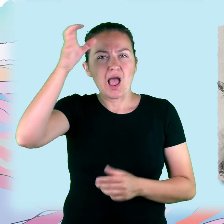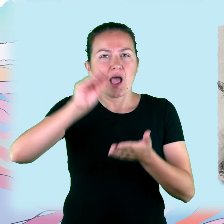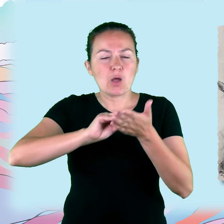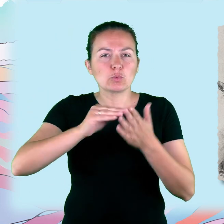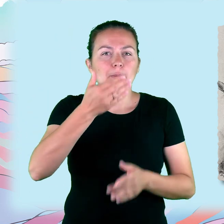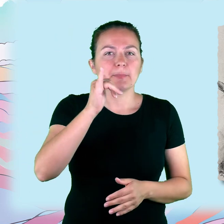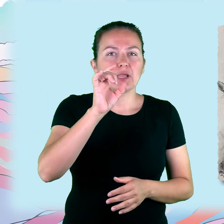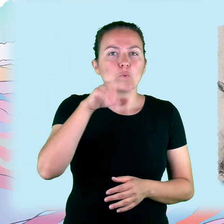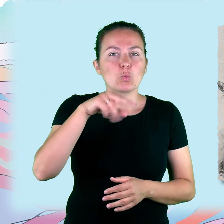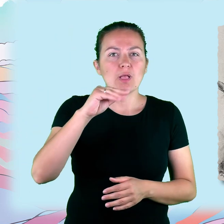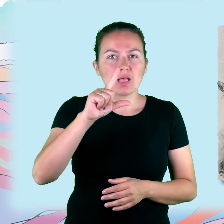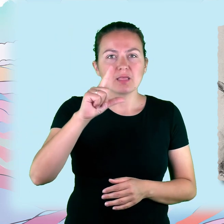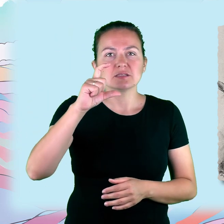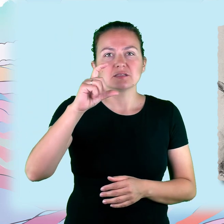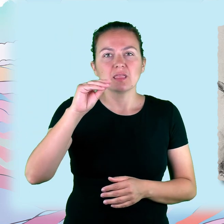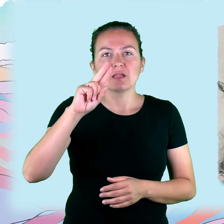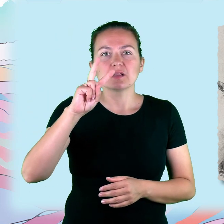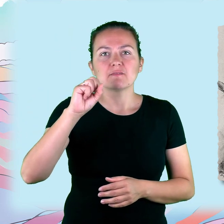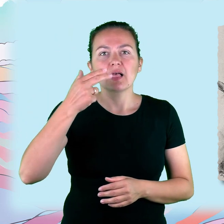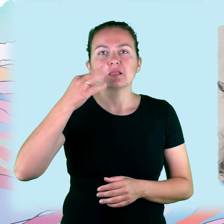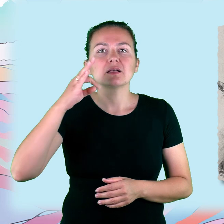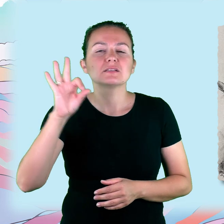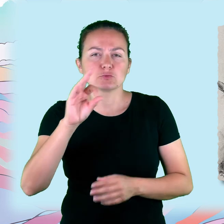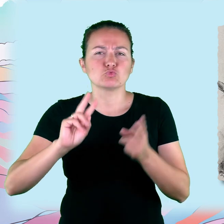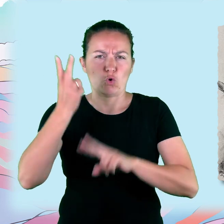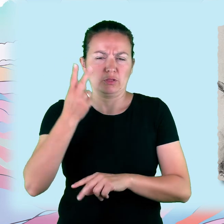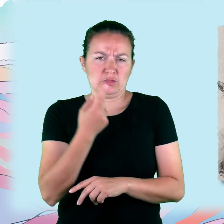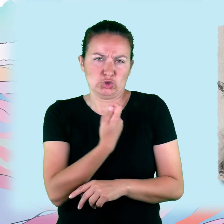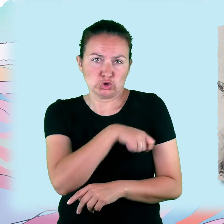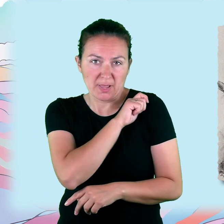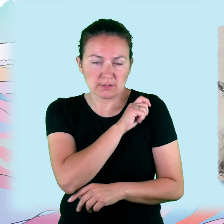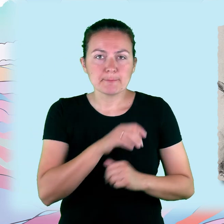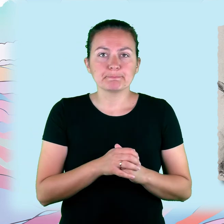Książkę tę napisał Miguel Cervantes z Hiszpanii.